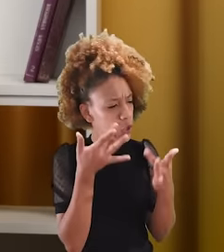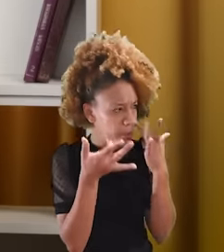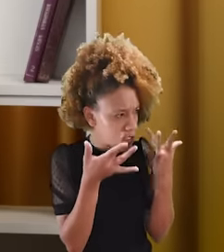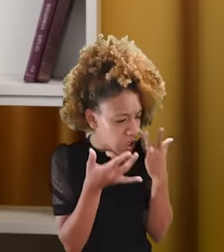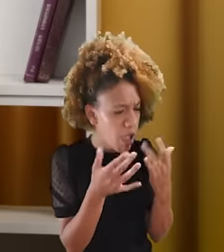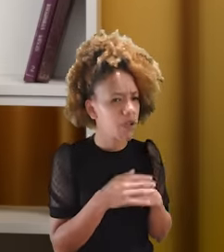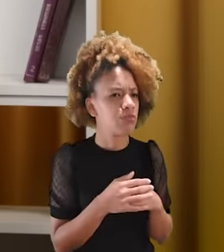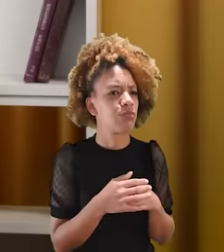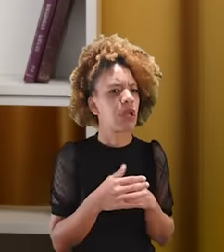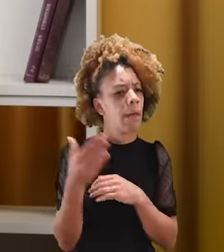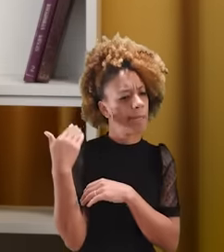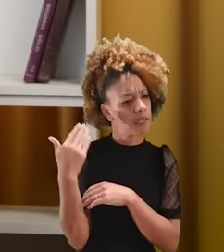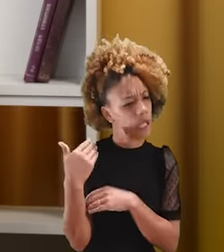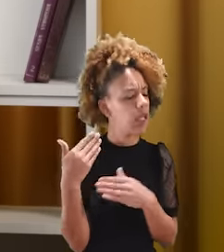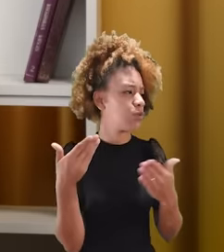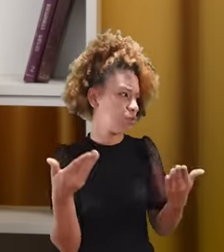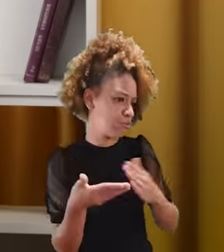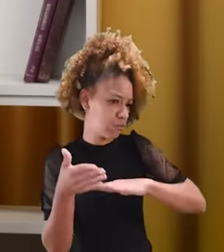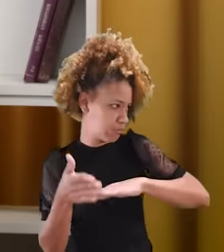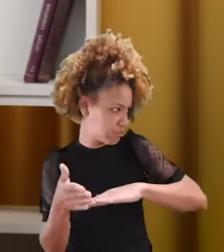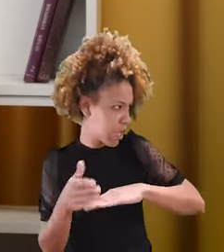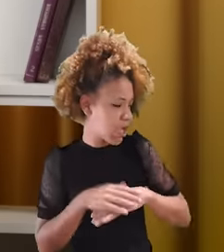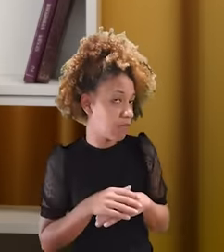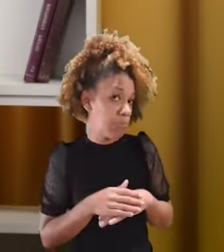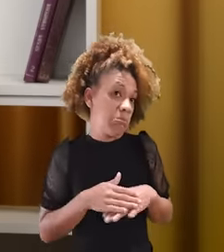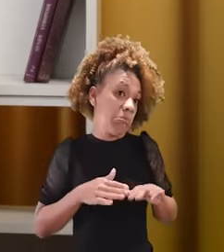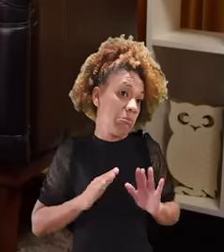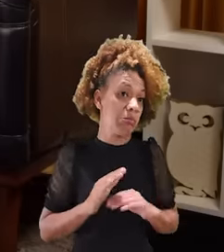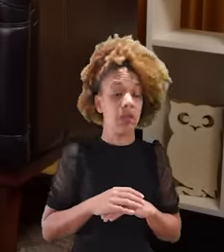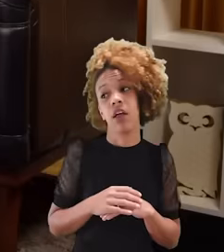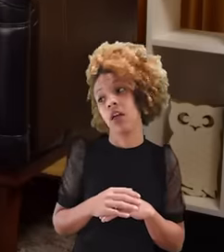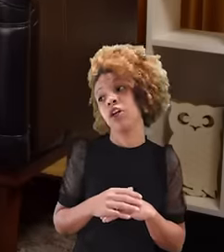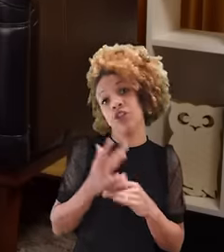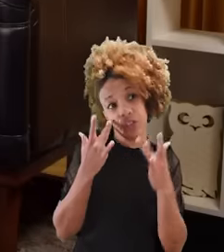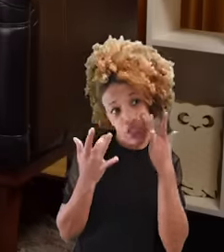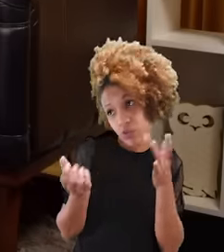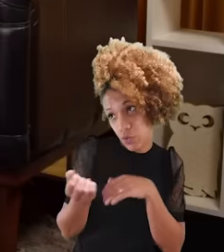teatro antigo teatro clássico sem querer teatro novo também né porque até para você saber qual